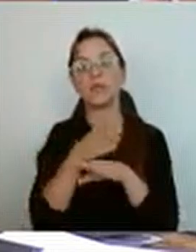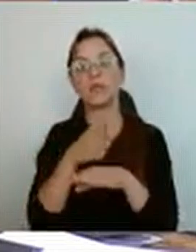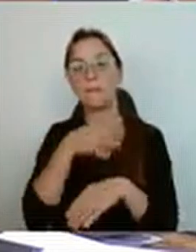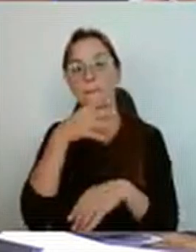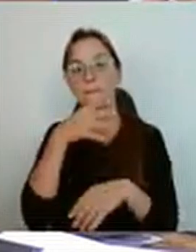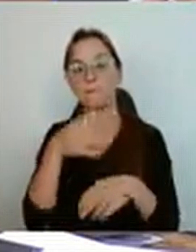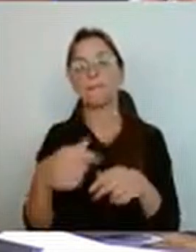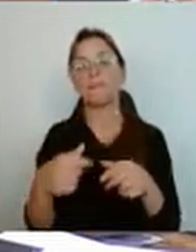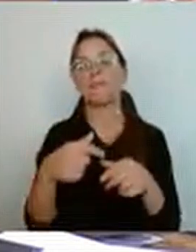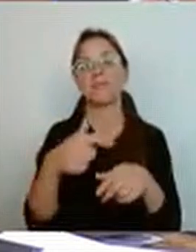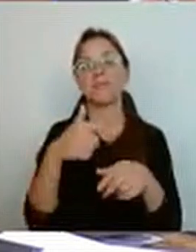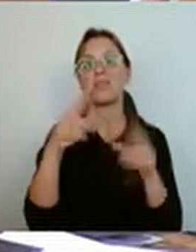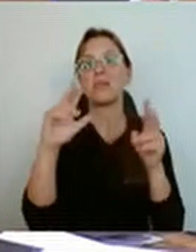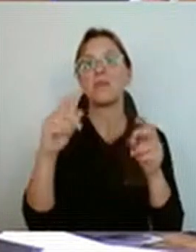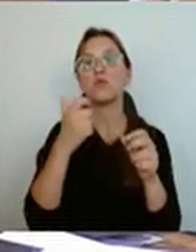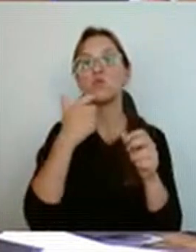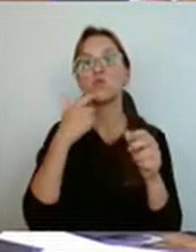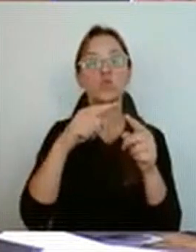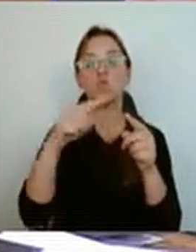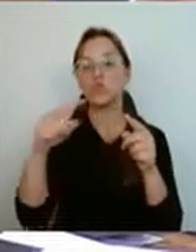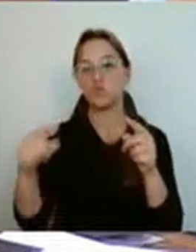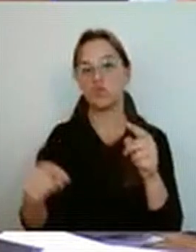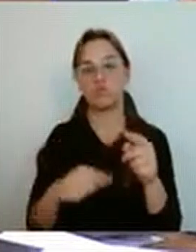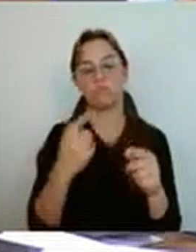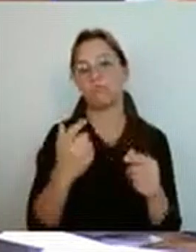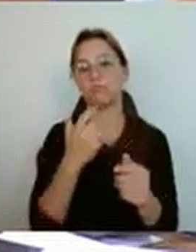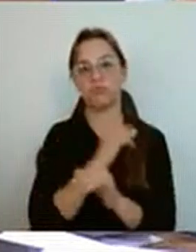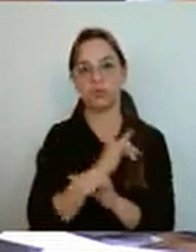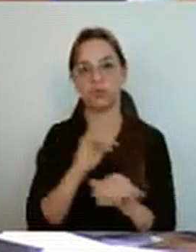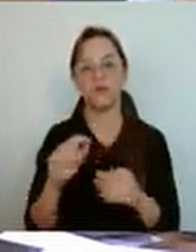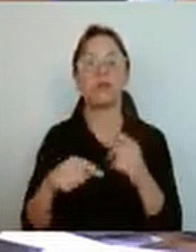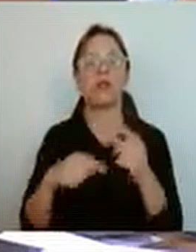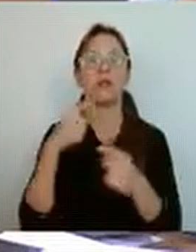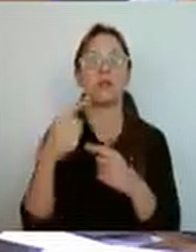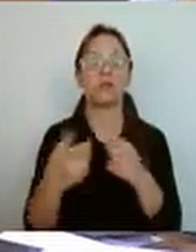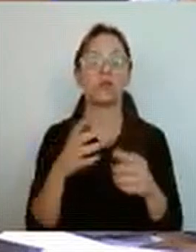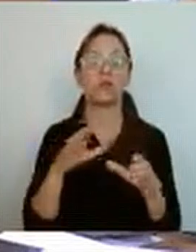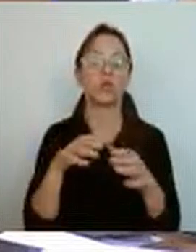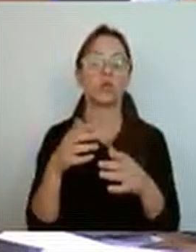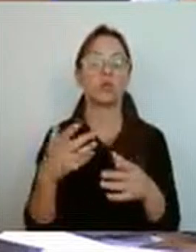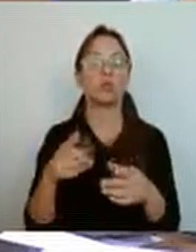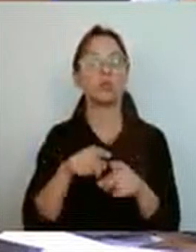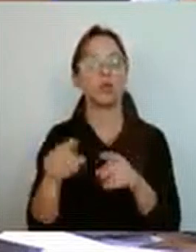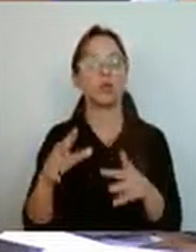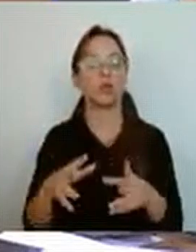maio de 2024 o Grupo Político Evoluir Oeiras apresentou assim nesta